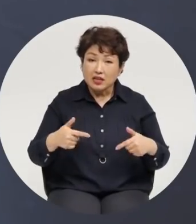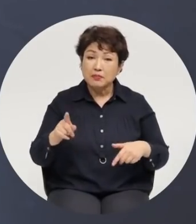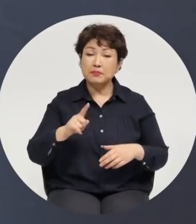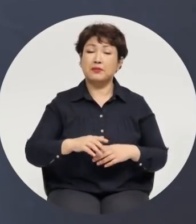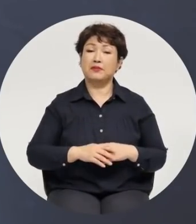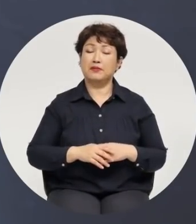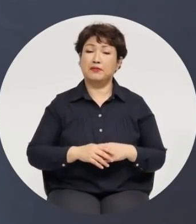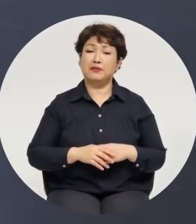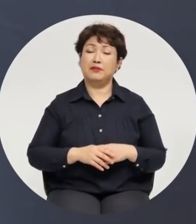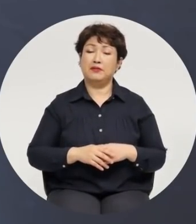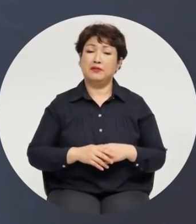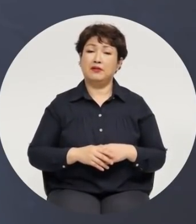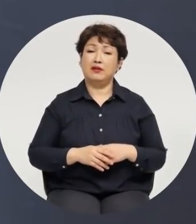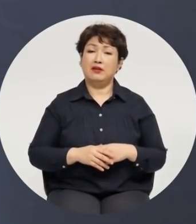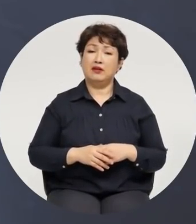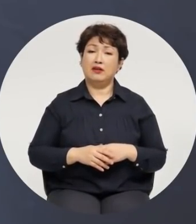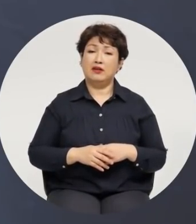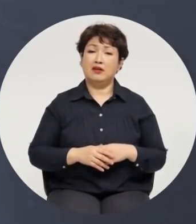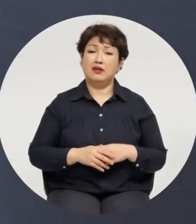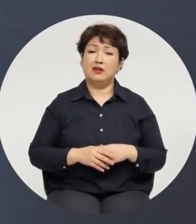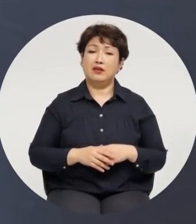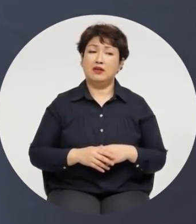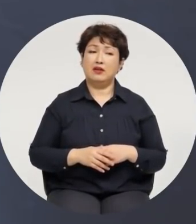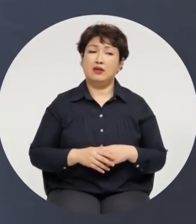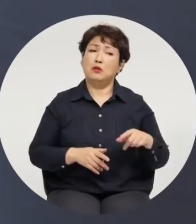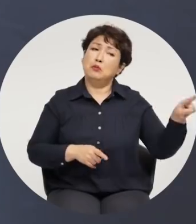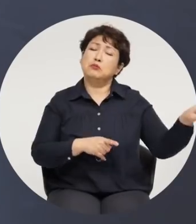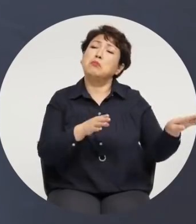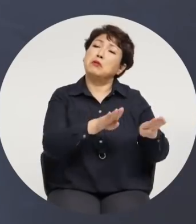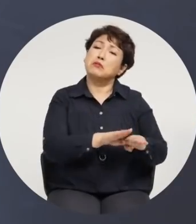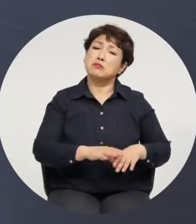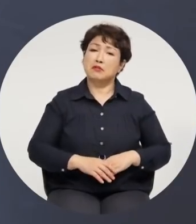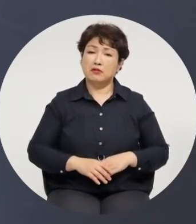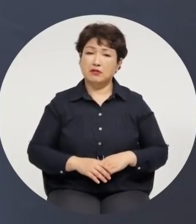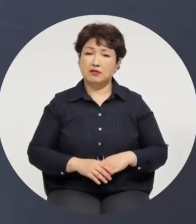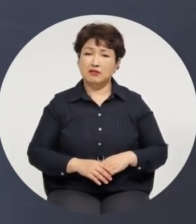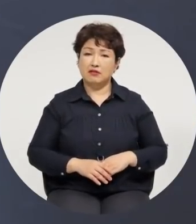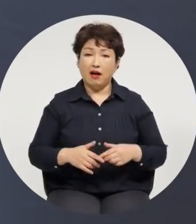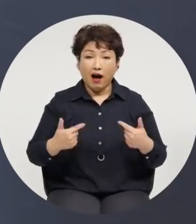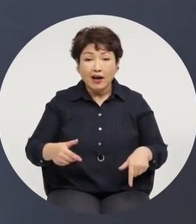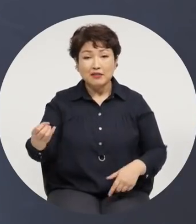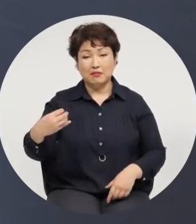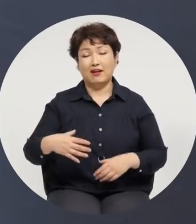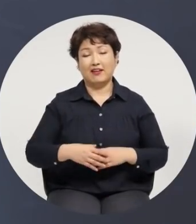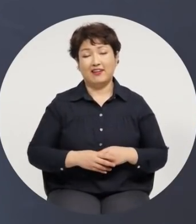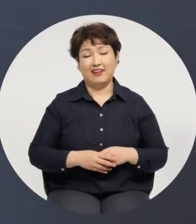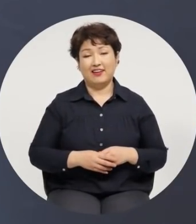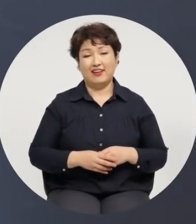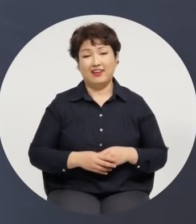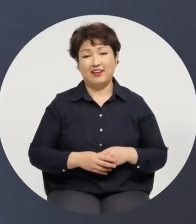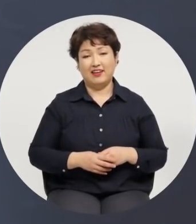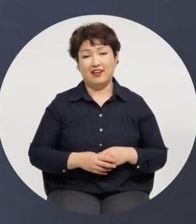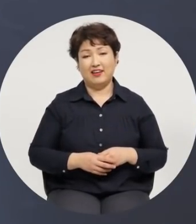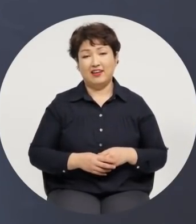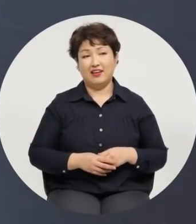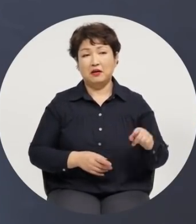항상 "누구도 안 하던데요" 이렇게 말해요 (웃음) 아시겠습니까?